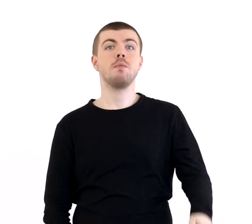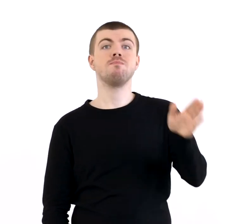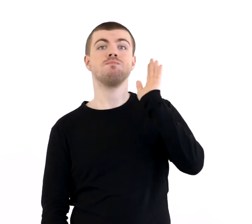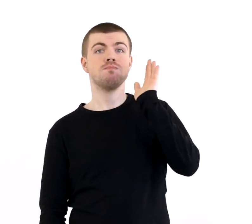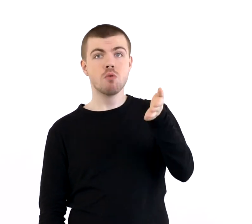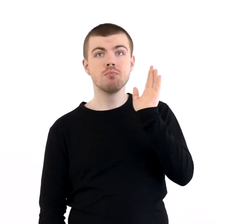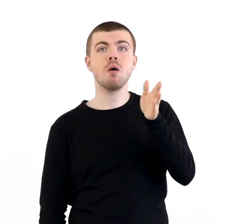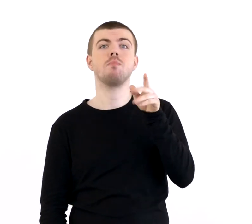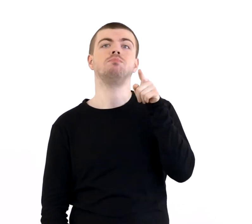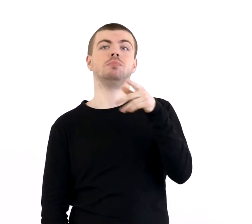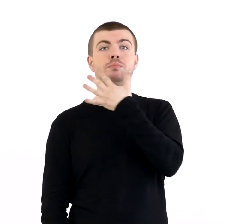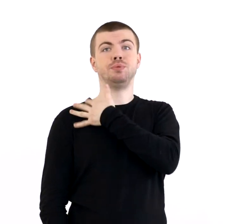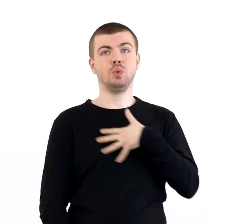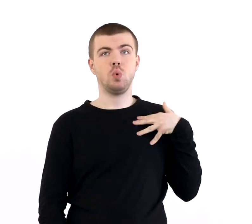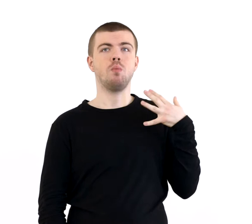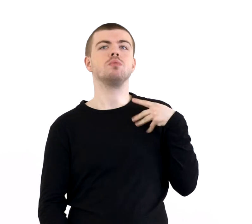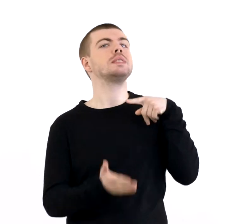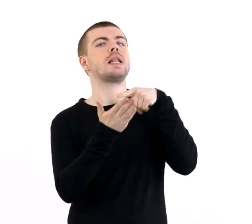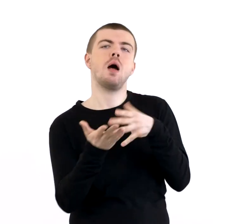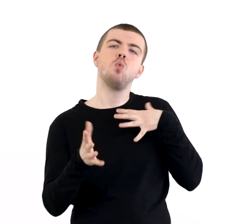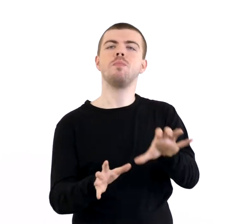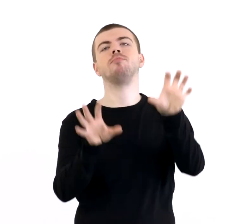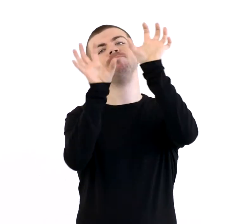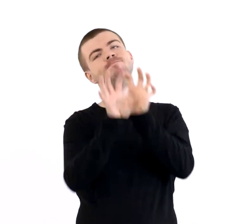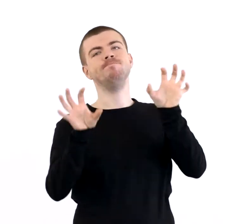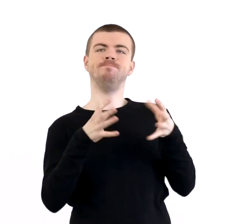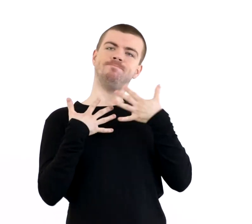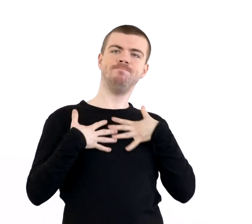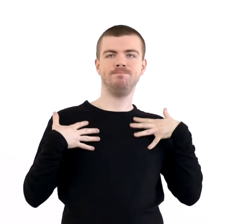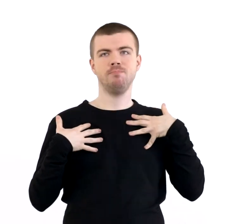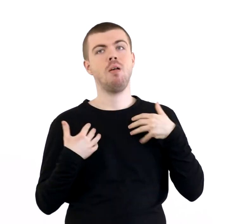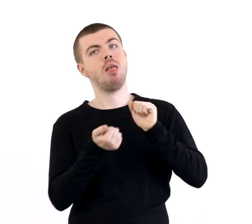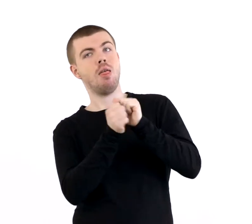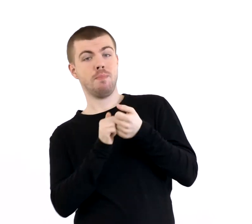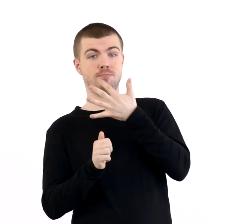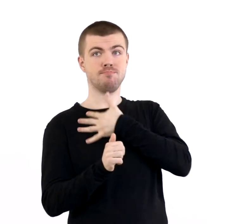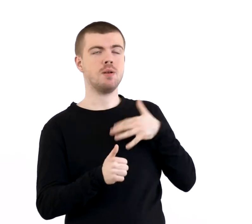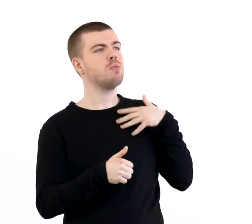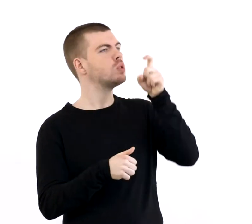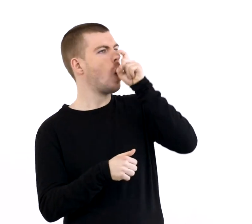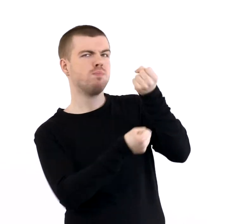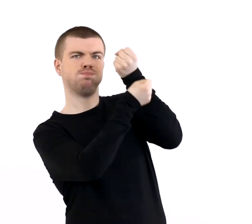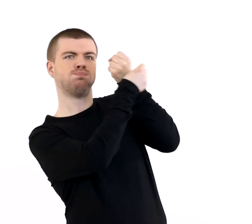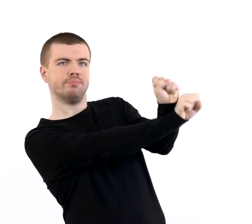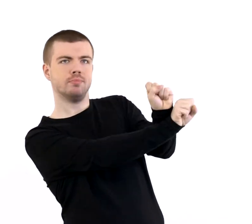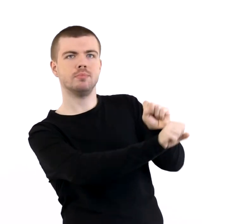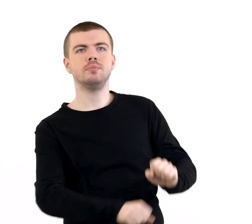Dopiero potem zaczęto ją nosić w celach ozdobnych lub jako ochronę przed złymi mocami.